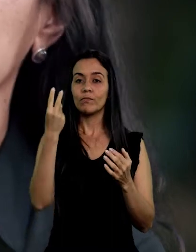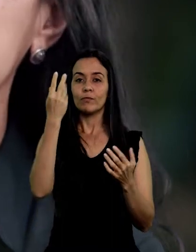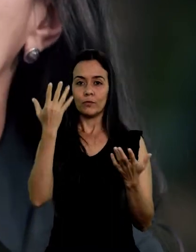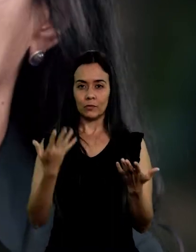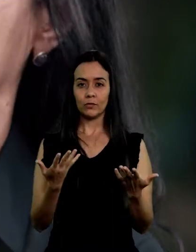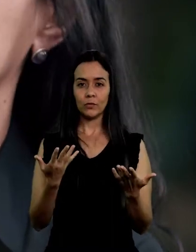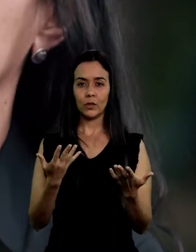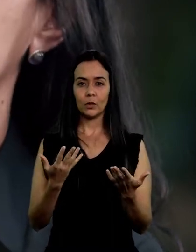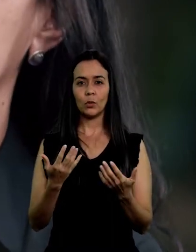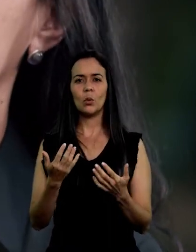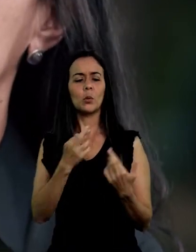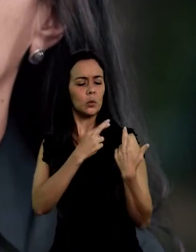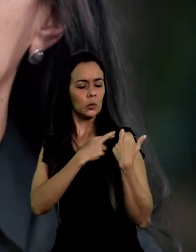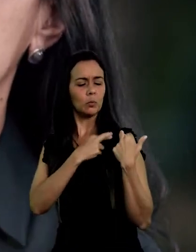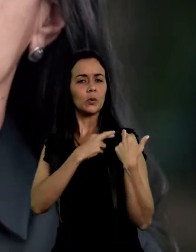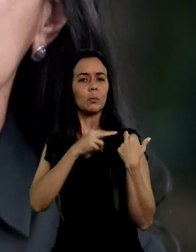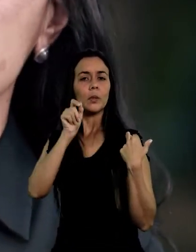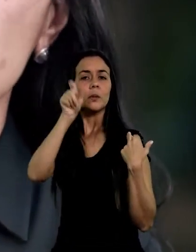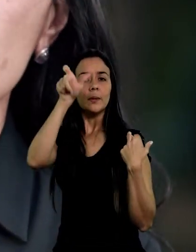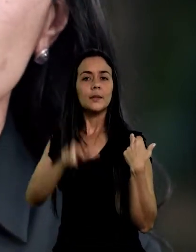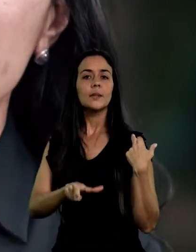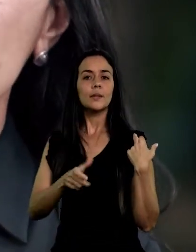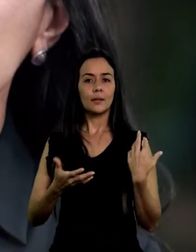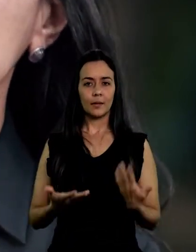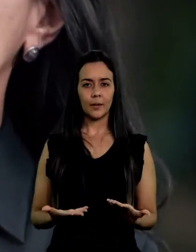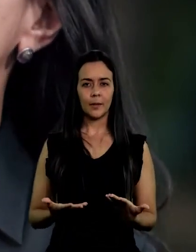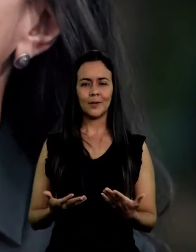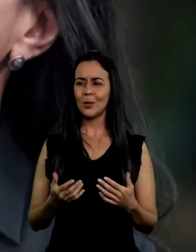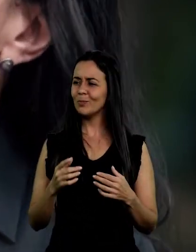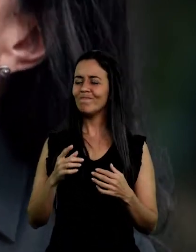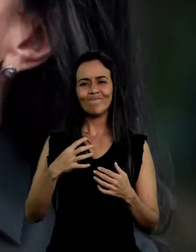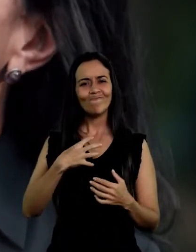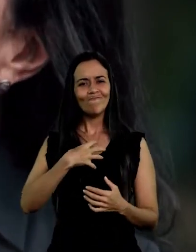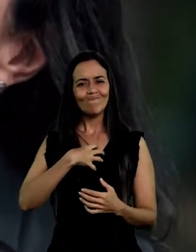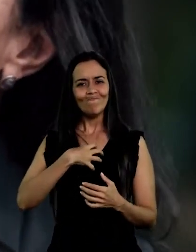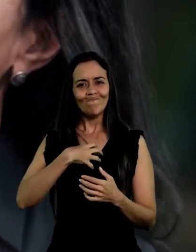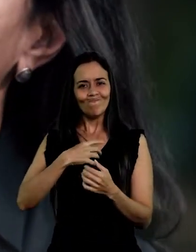tempo também, então é um fator de muito estresse,